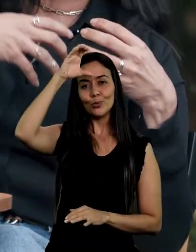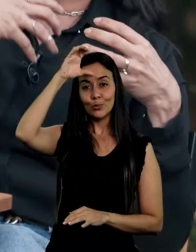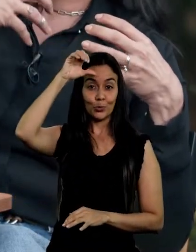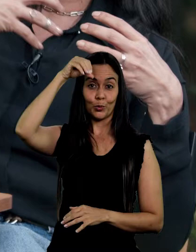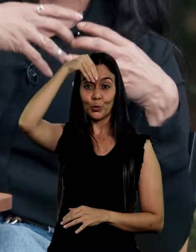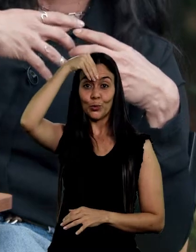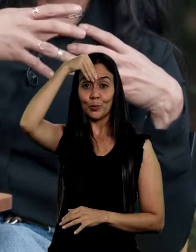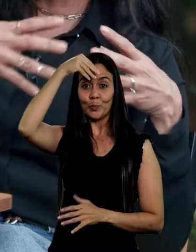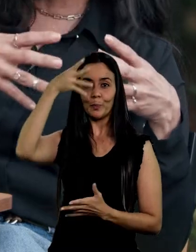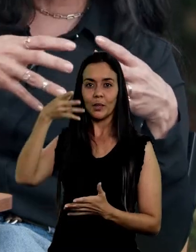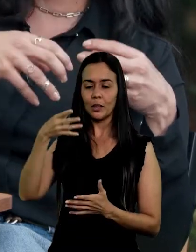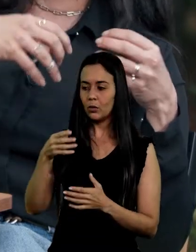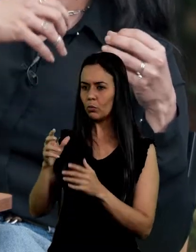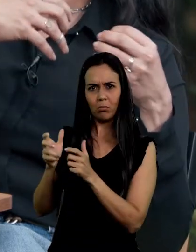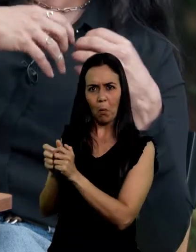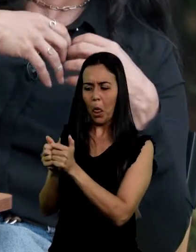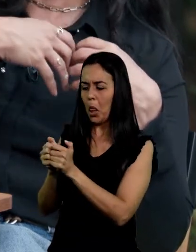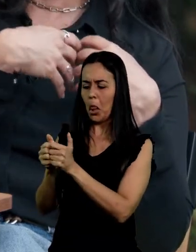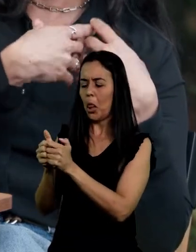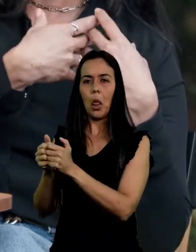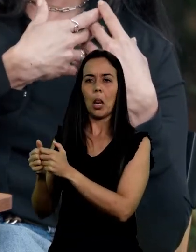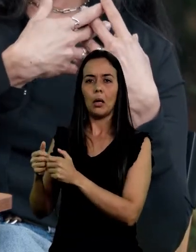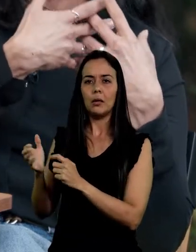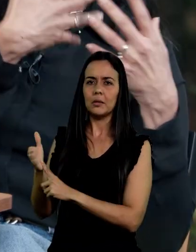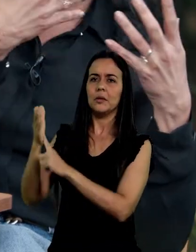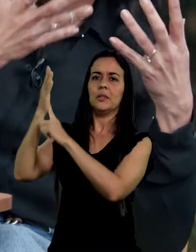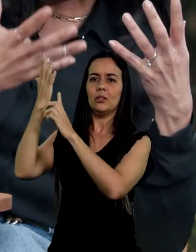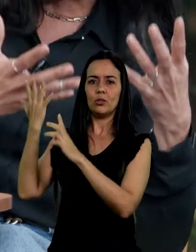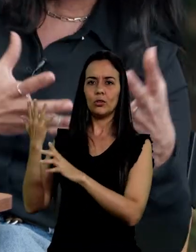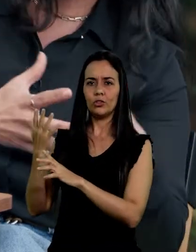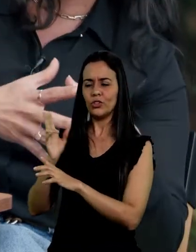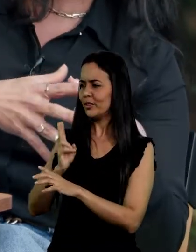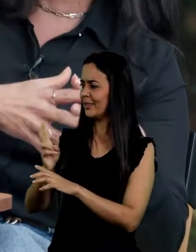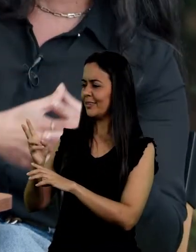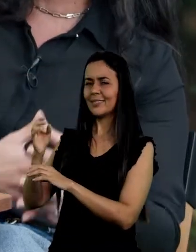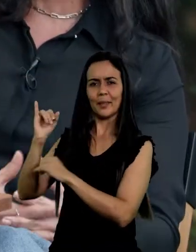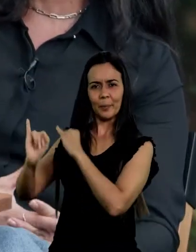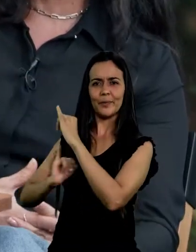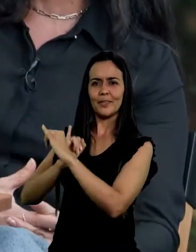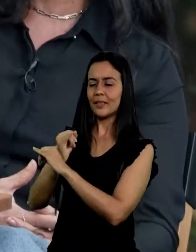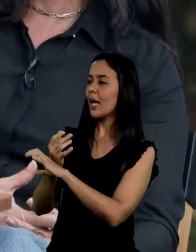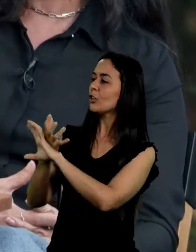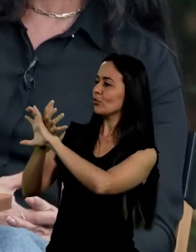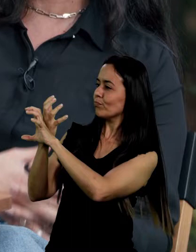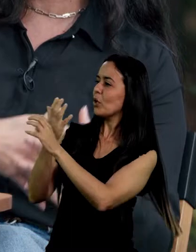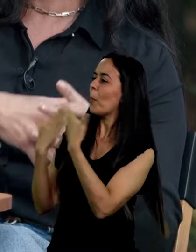a partir dos jogos e conversava muito com os amigos pela internet,